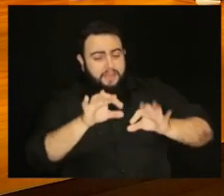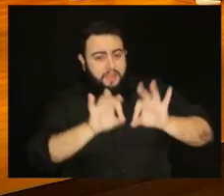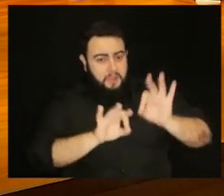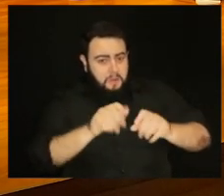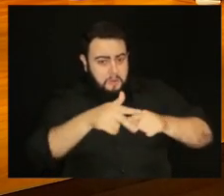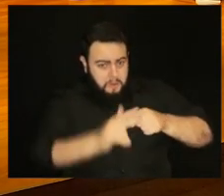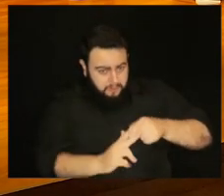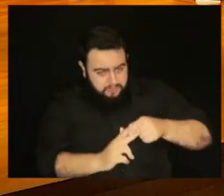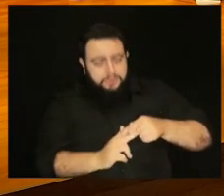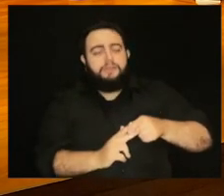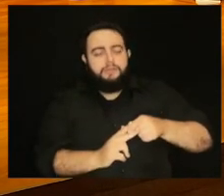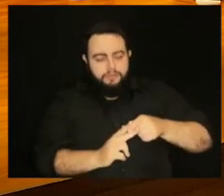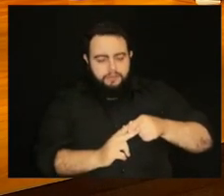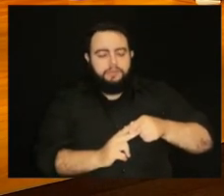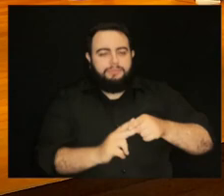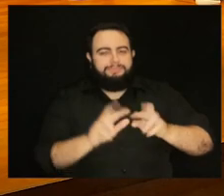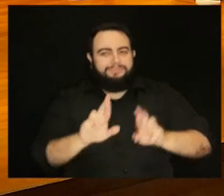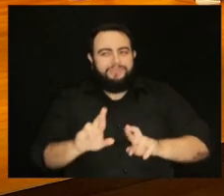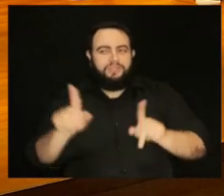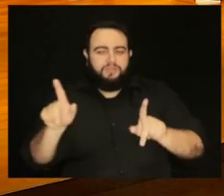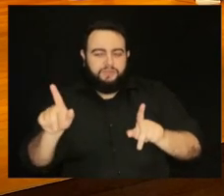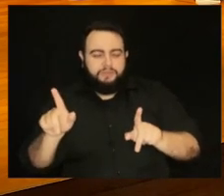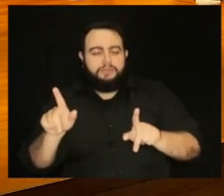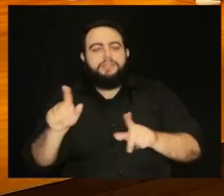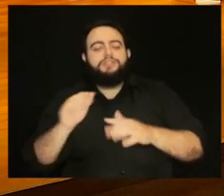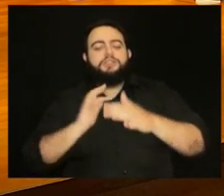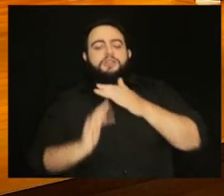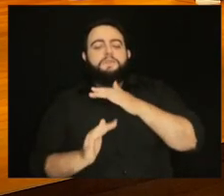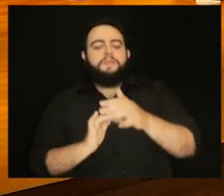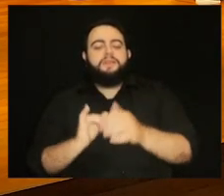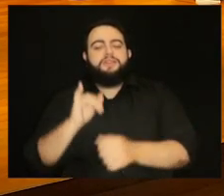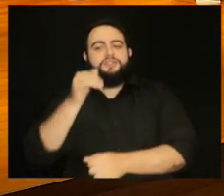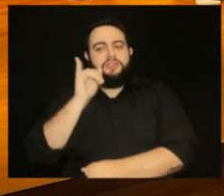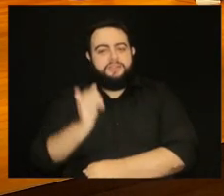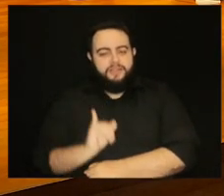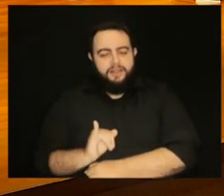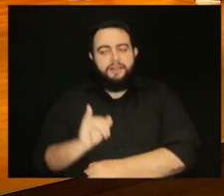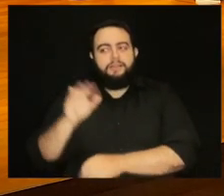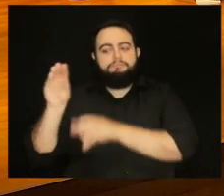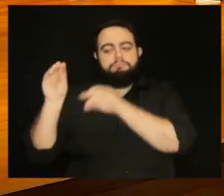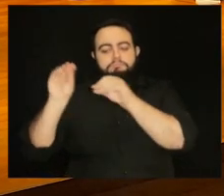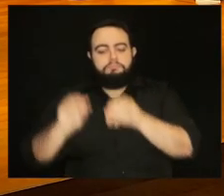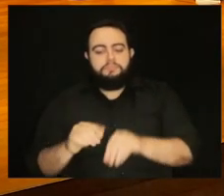dos imigrantes italianos que vieram lá por volta de 1860 essa primeira geração de italianos que